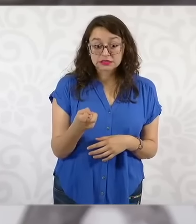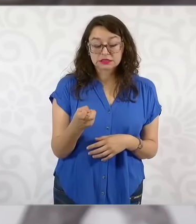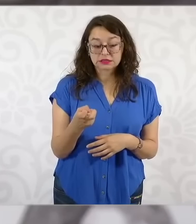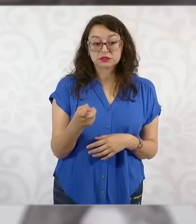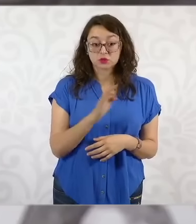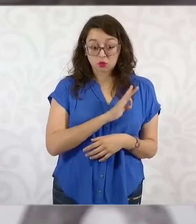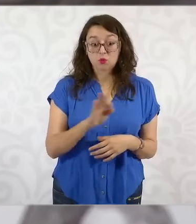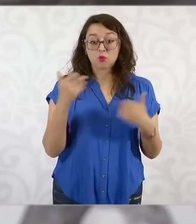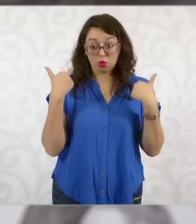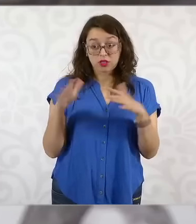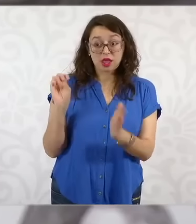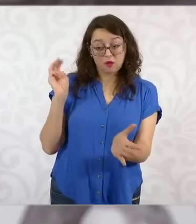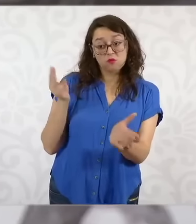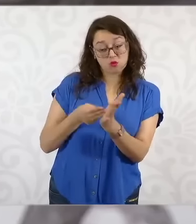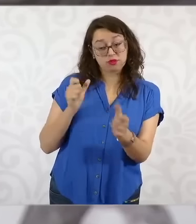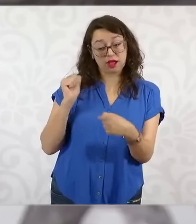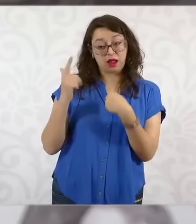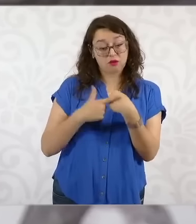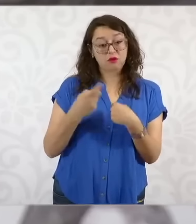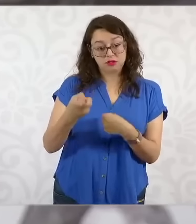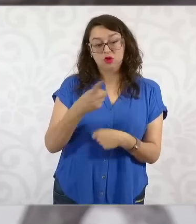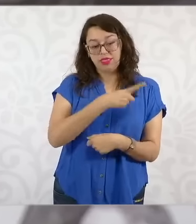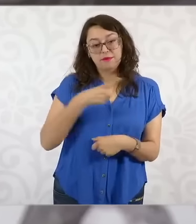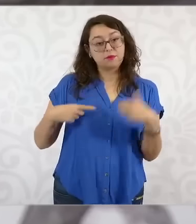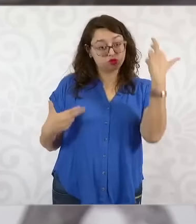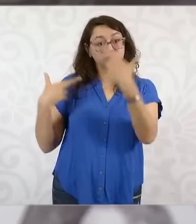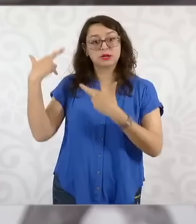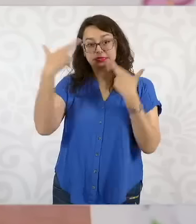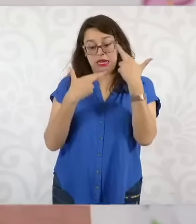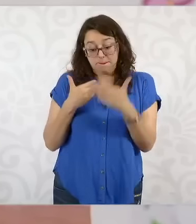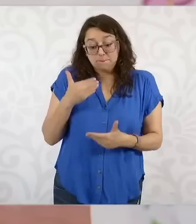podría ser acreedor algún tipo de sanción, pero como todavía estamos en el procedimiento hasta